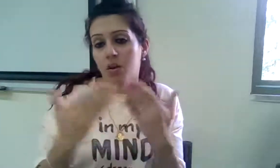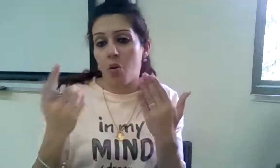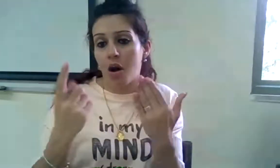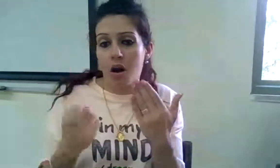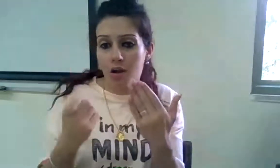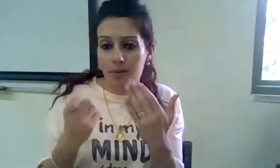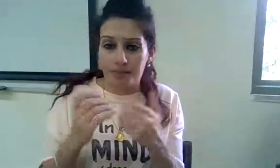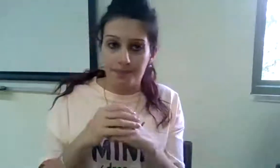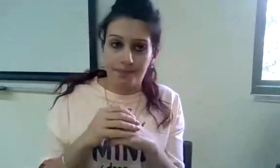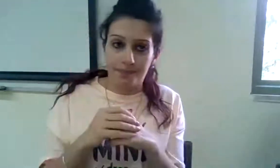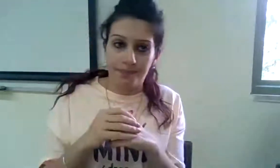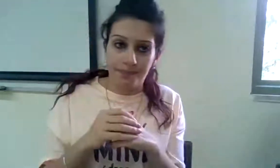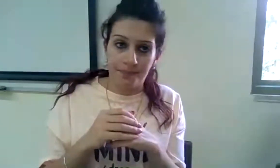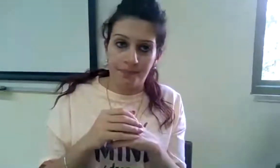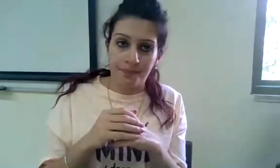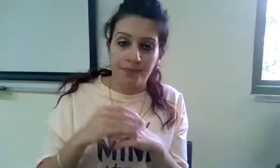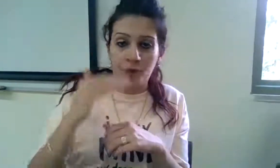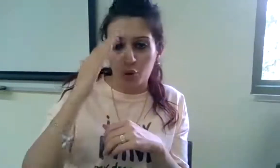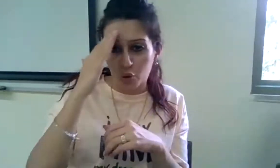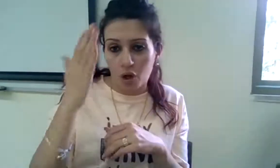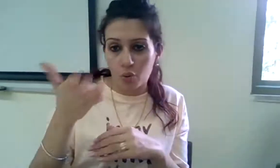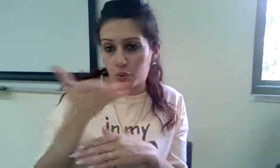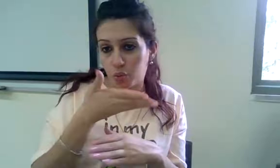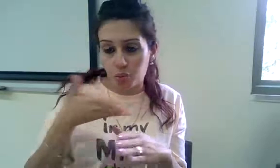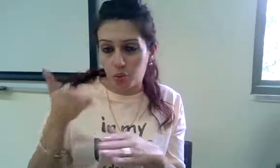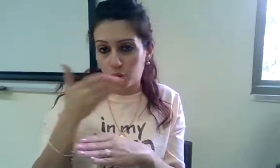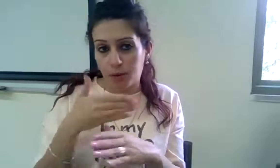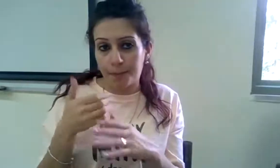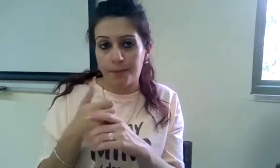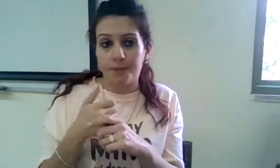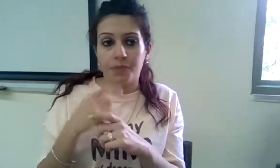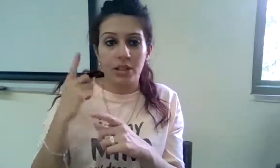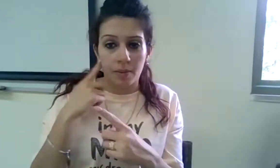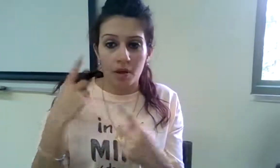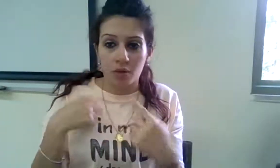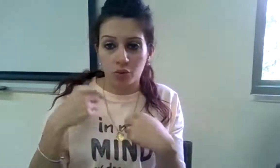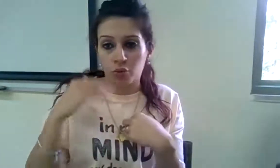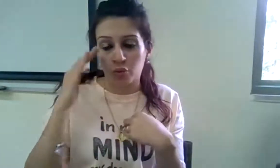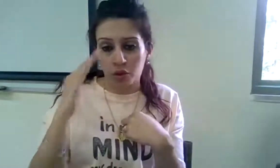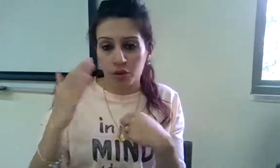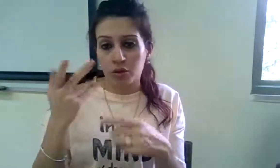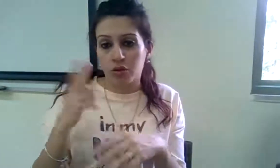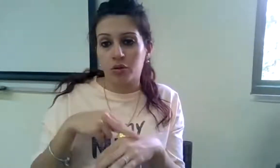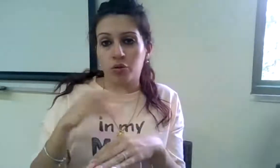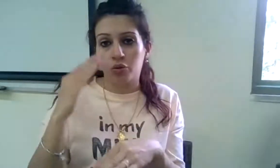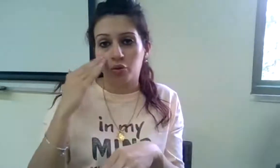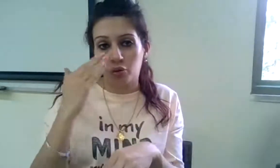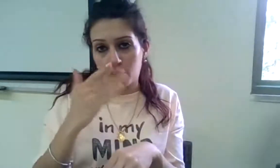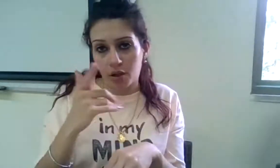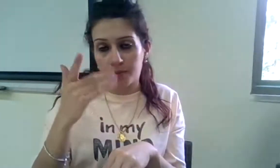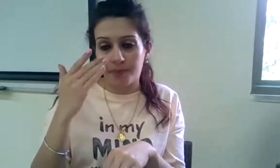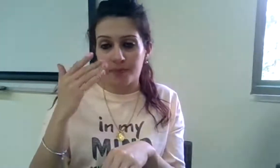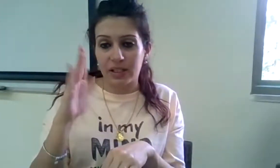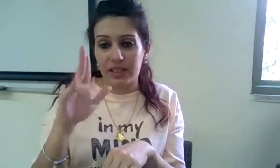الذين يلازمون المنازل نتيجة لانتشار هذا الفيروس حيث لا يوافق احد على